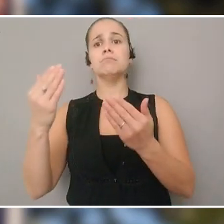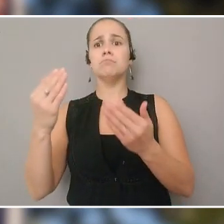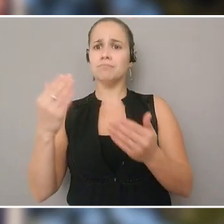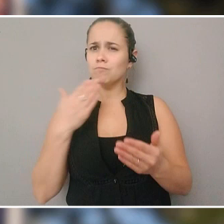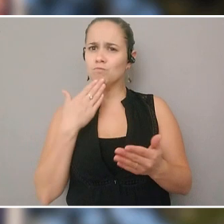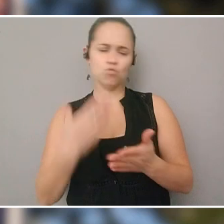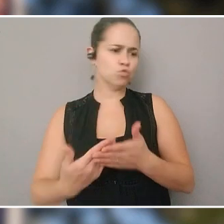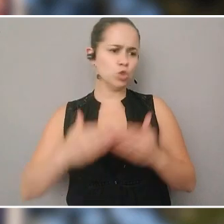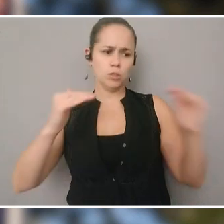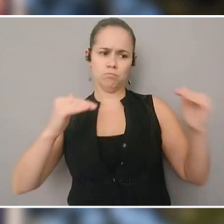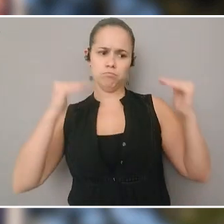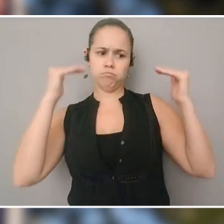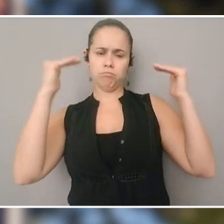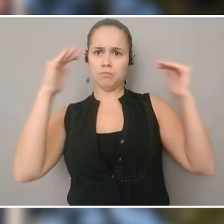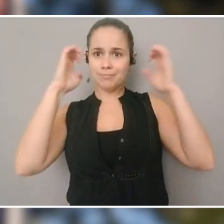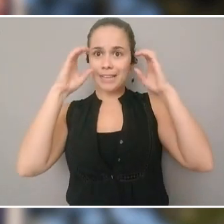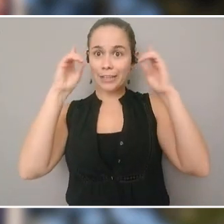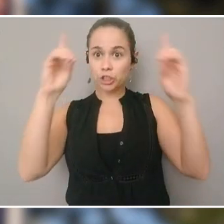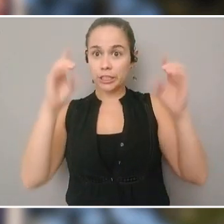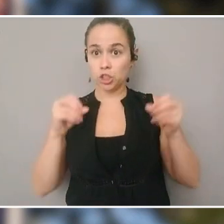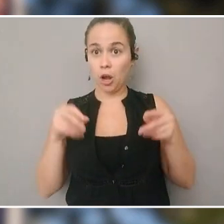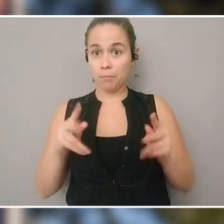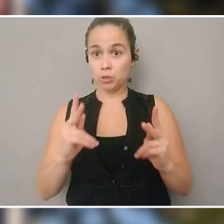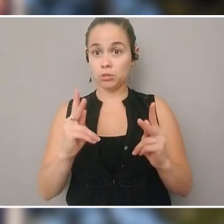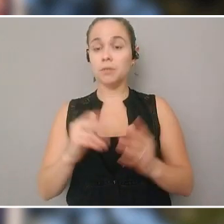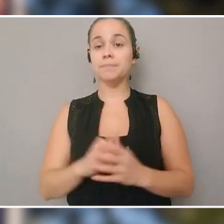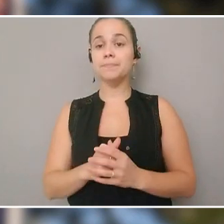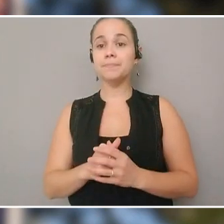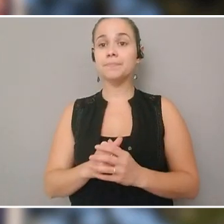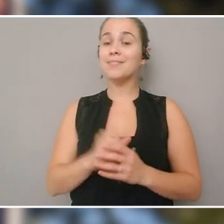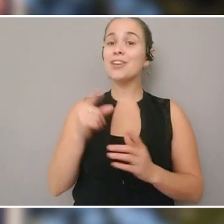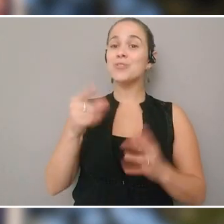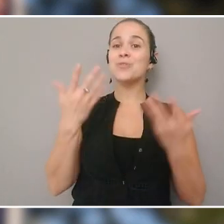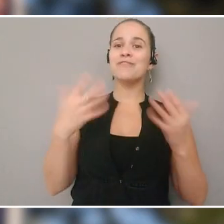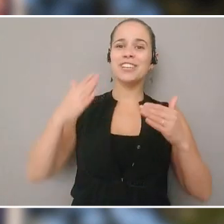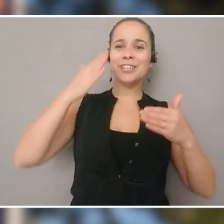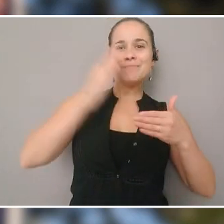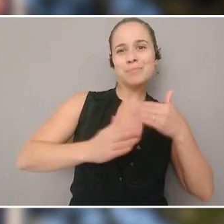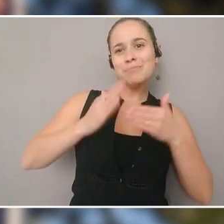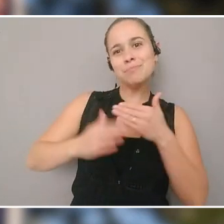primera clase. Al completar